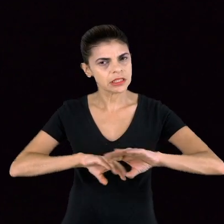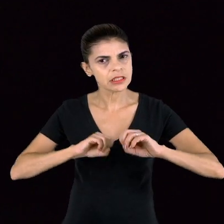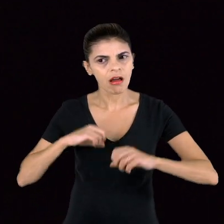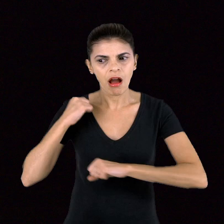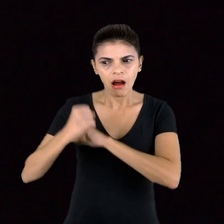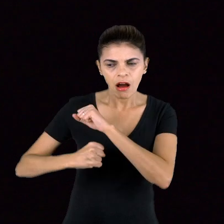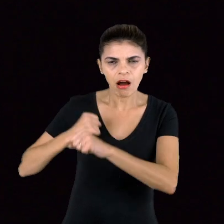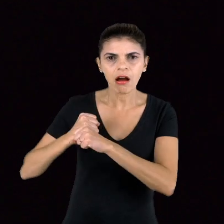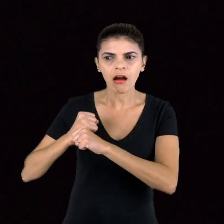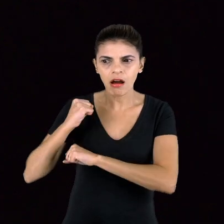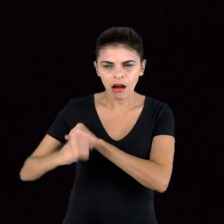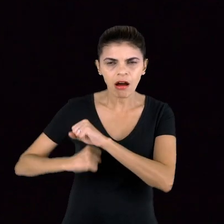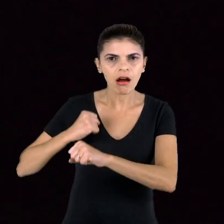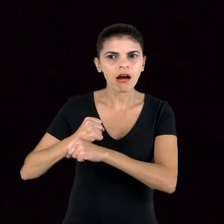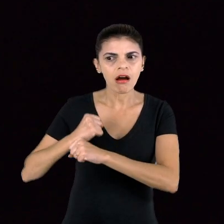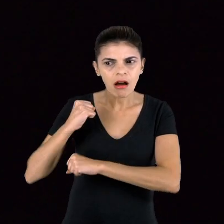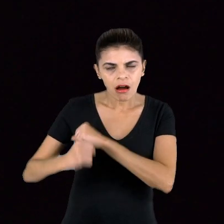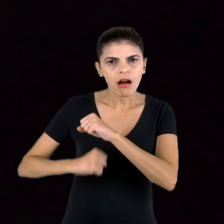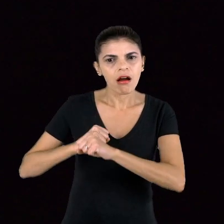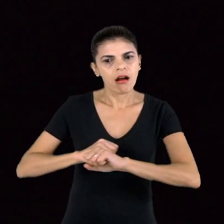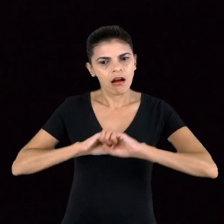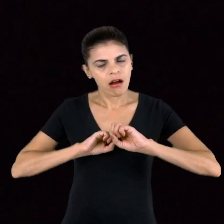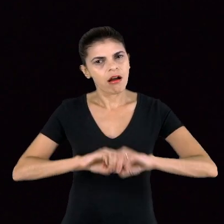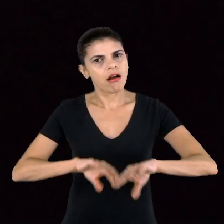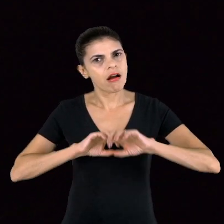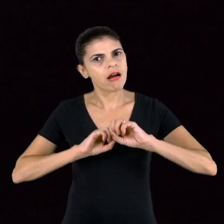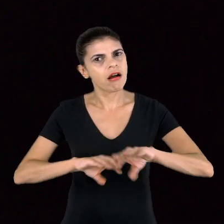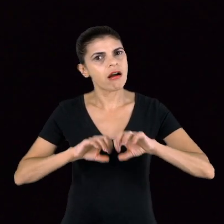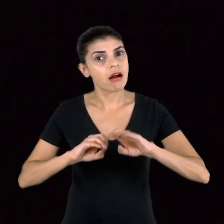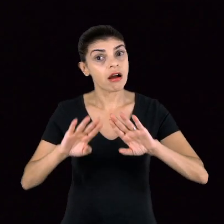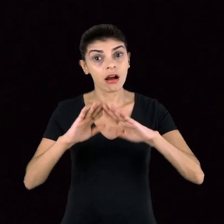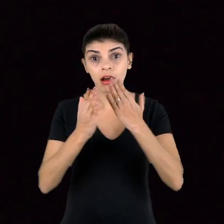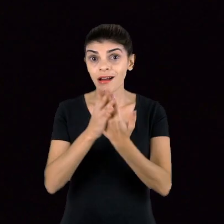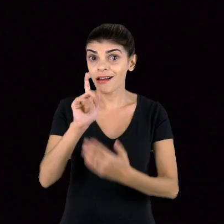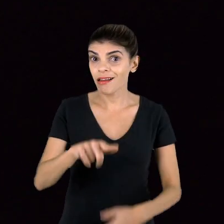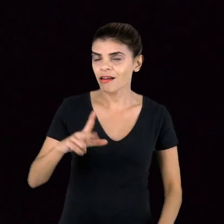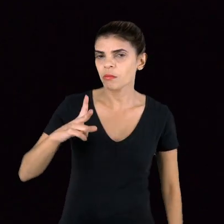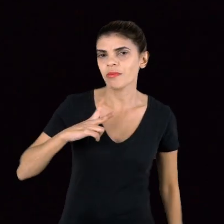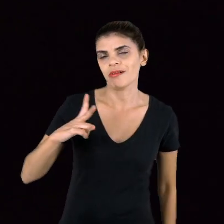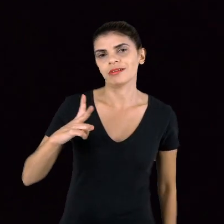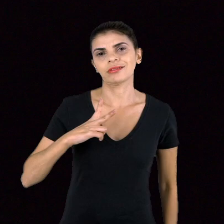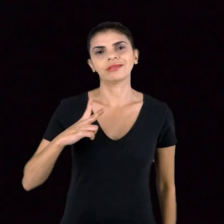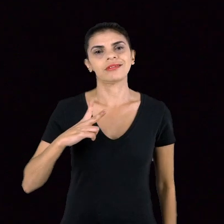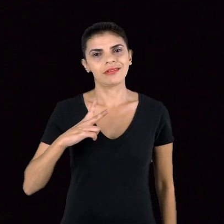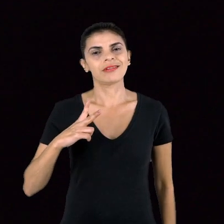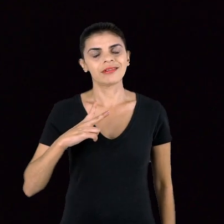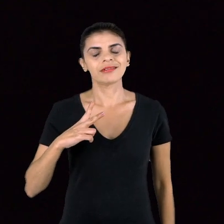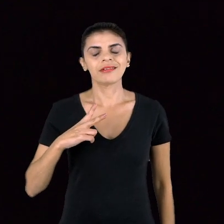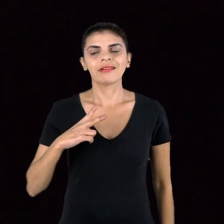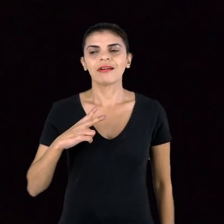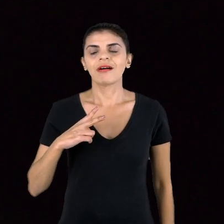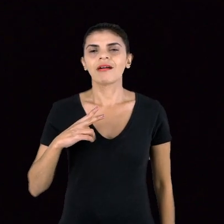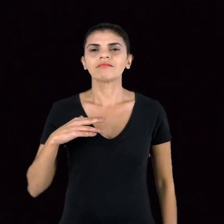ensinando música, numa escola particular, né? Então... E aí, quando ela foi envelhecendo, eu falei pra ela: